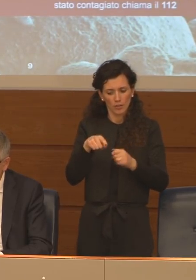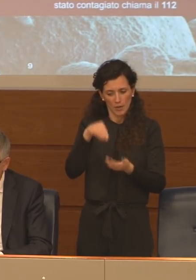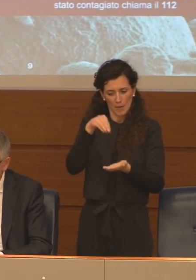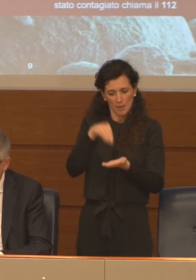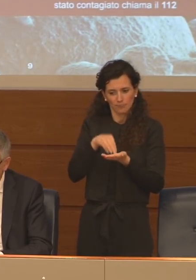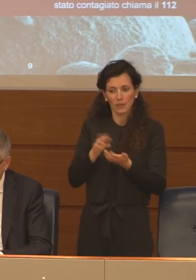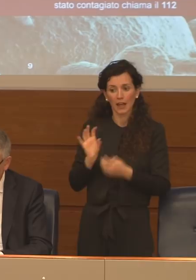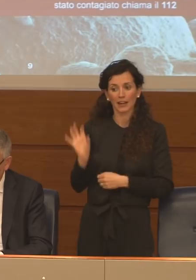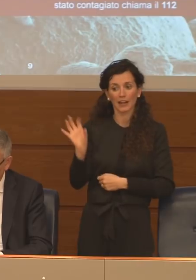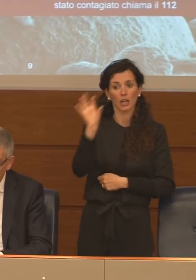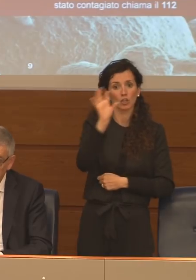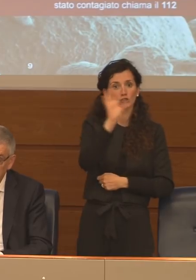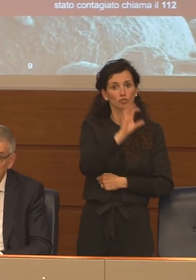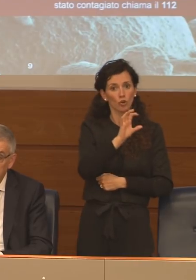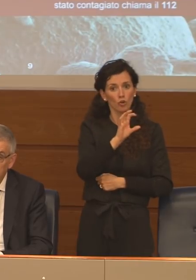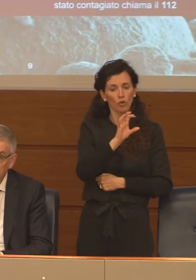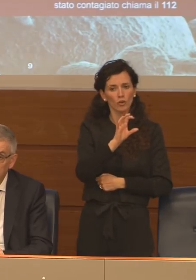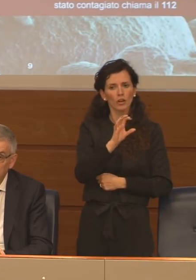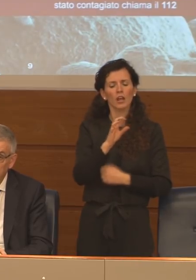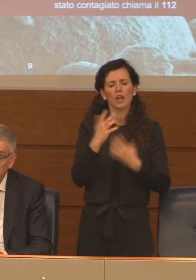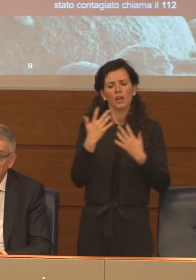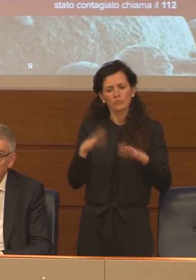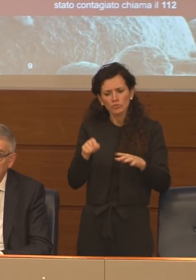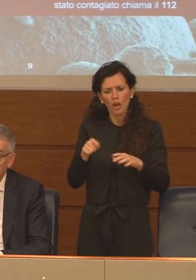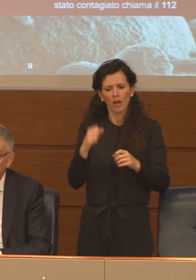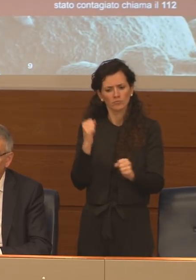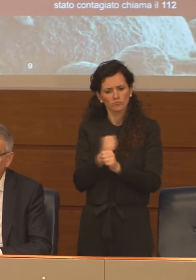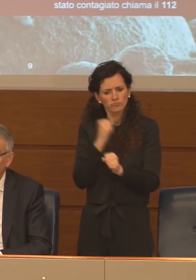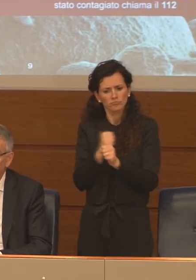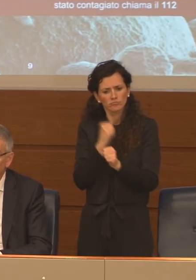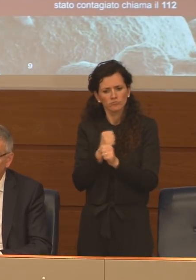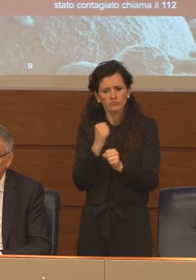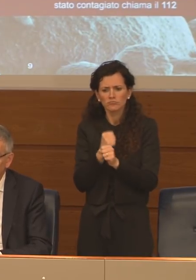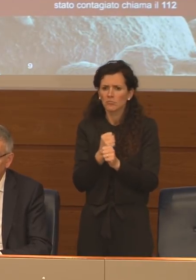stanno facendo un lavoro corretto, conforme